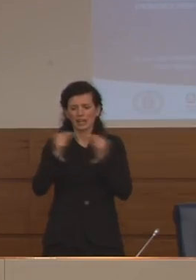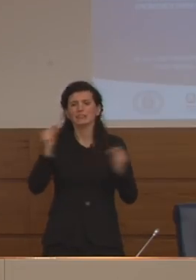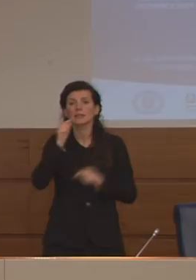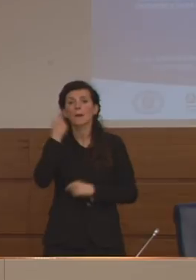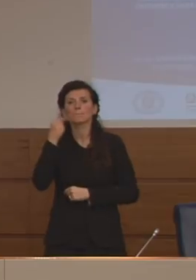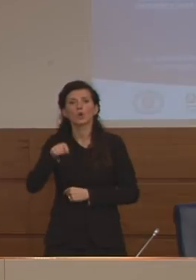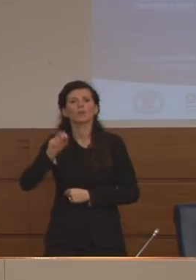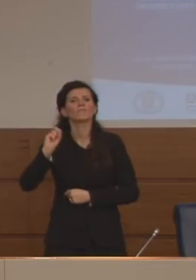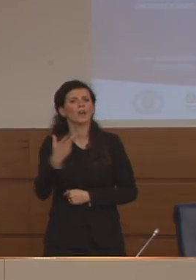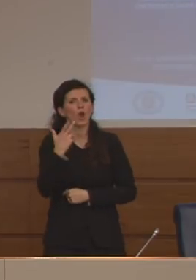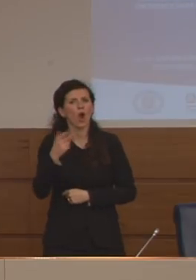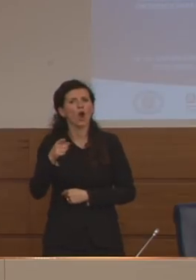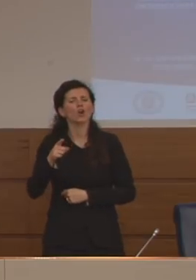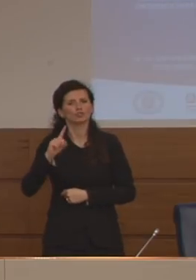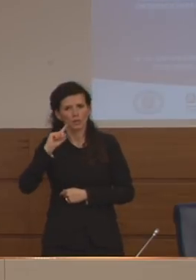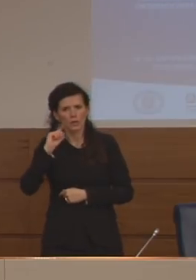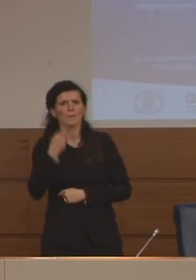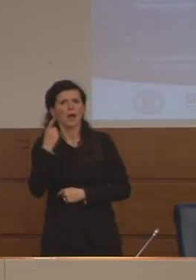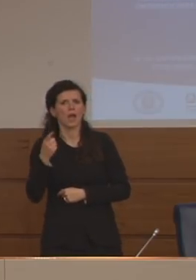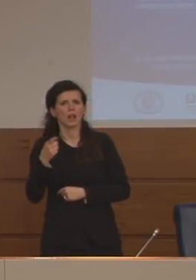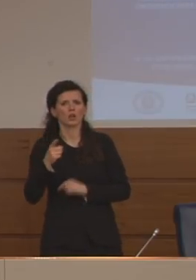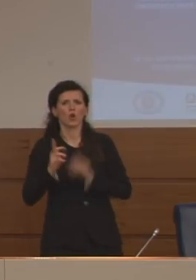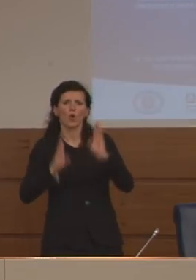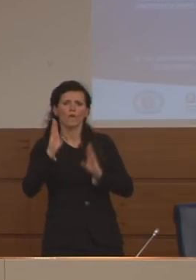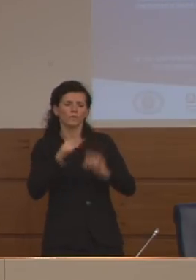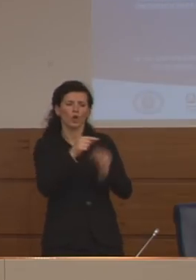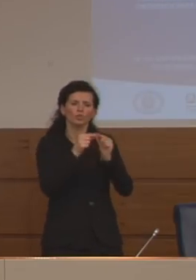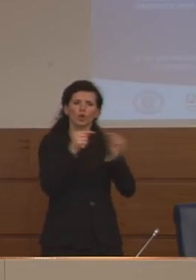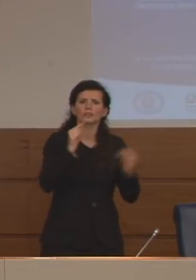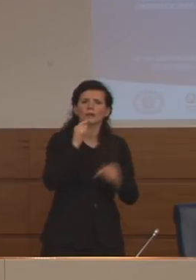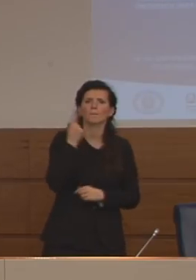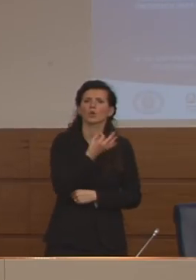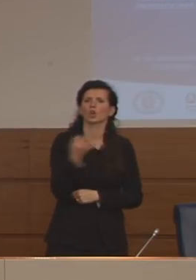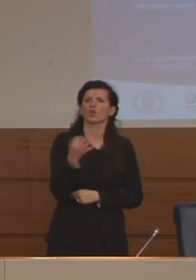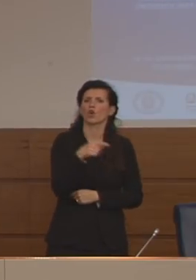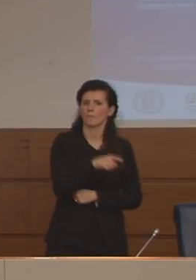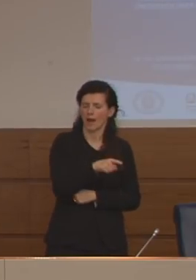Quindi a che punto siamo su questo? Poi, Dottor Borrelli, una cosa